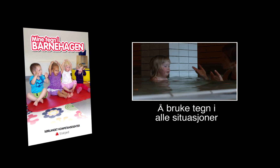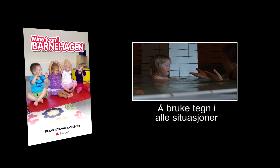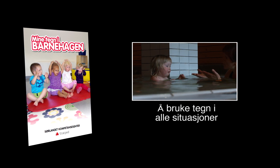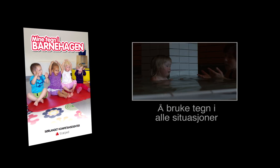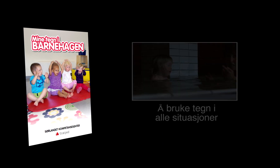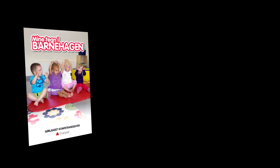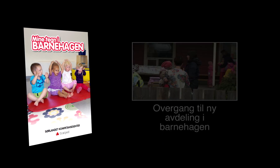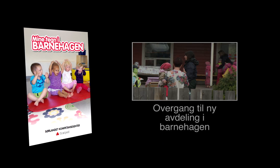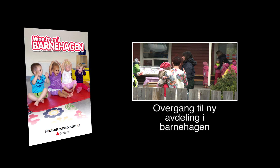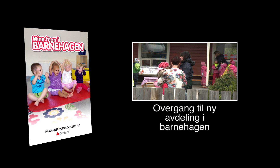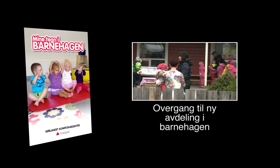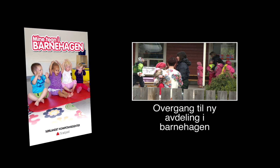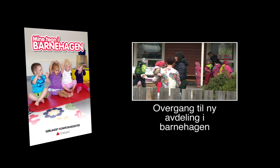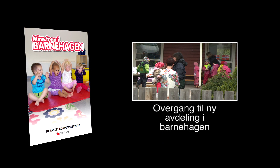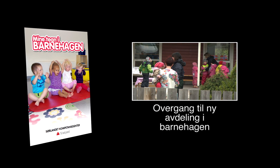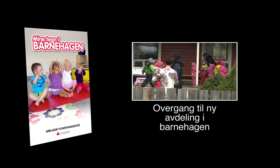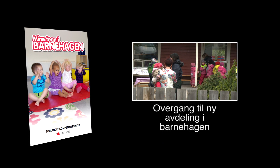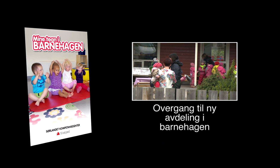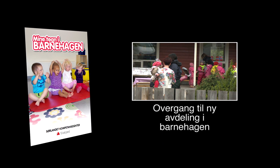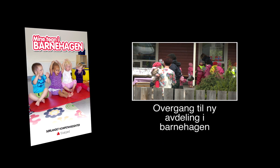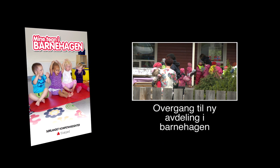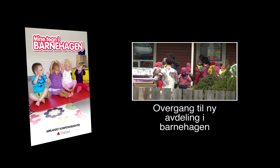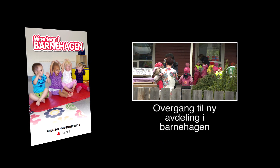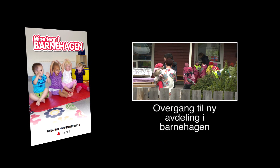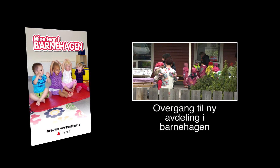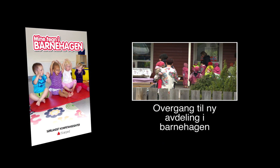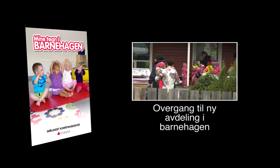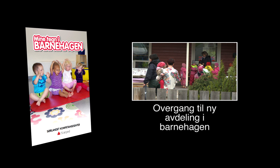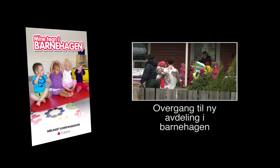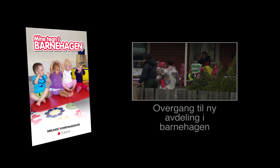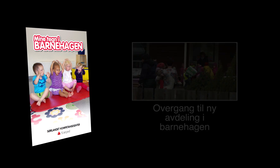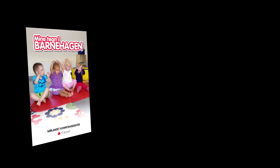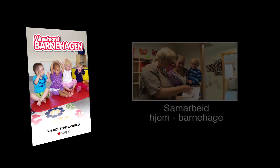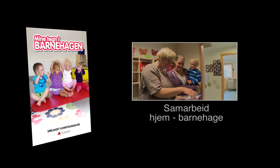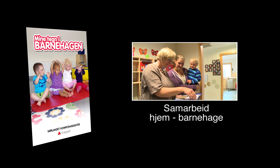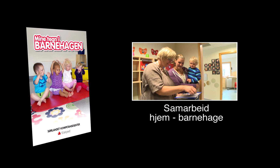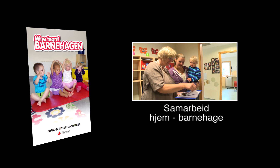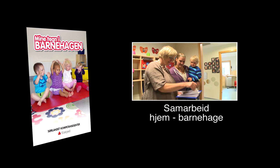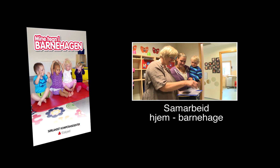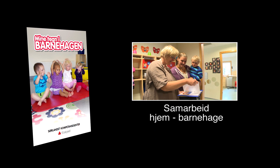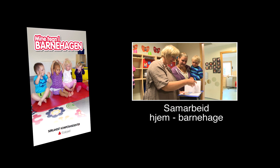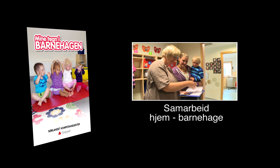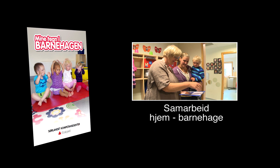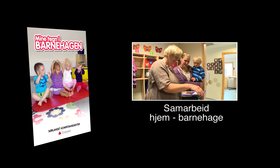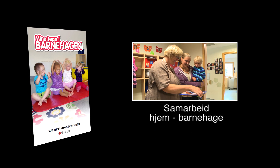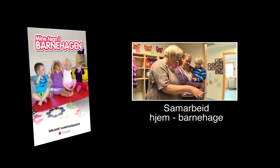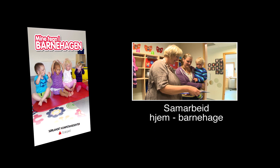Overgang til ny avdeling i barnehagen, og samarbeid hjem - barnehage.